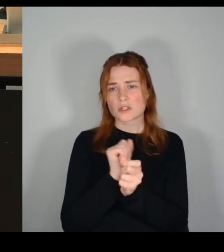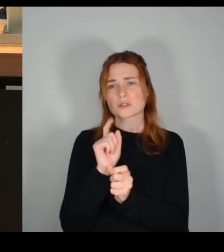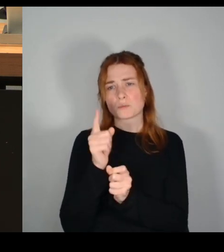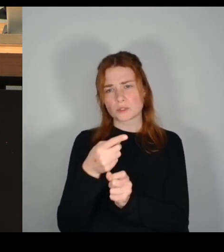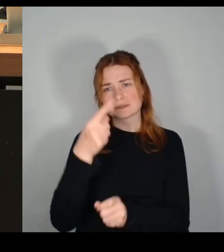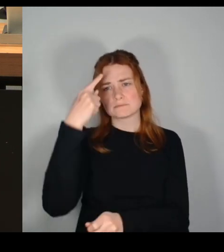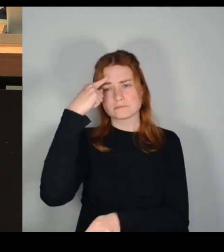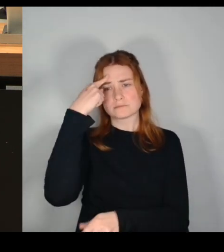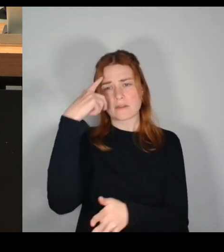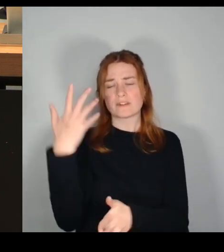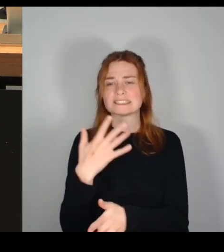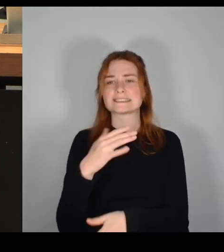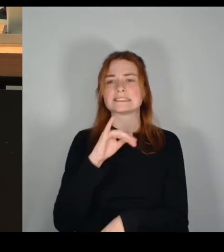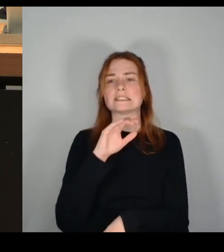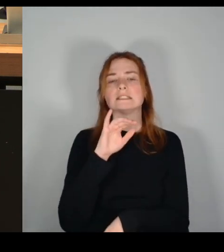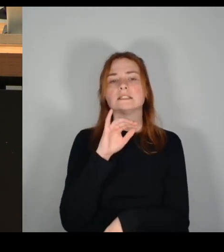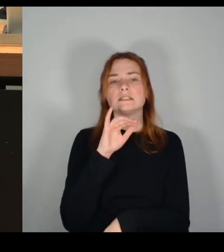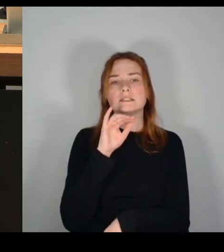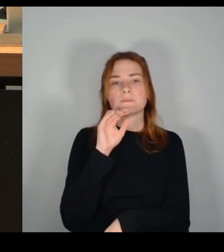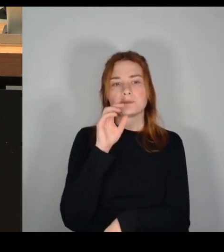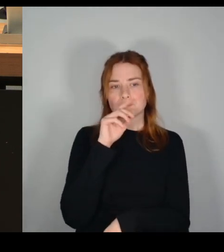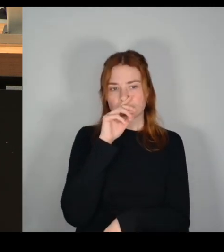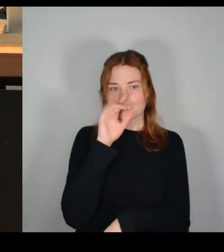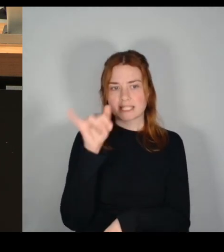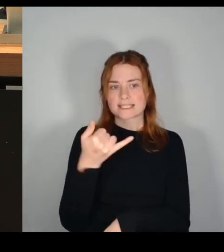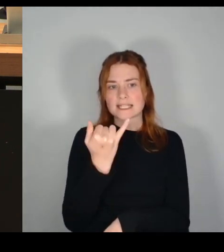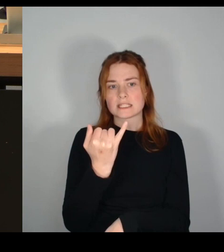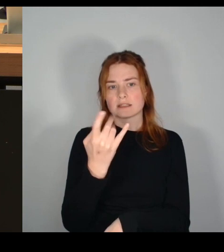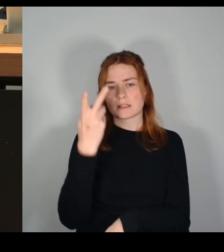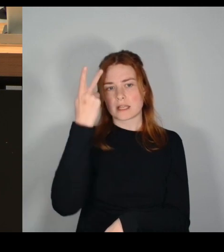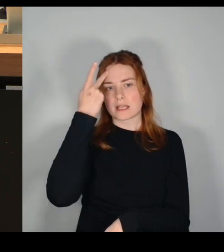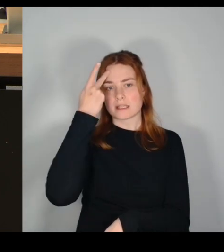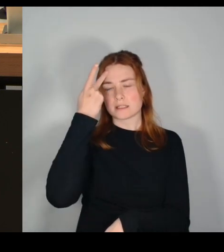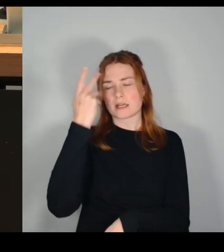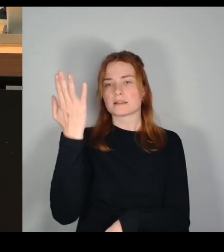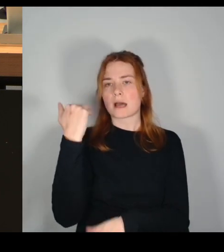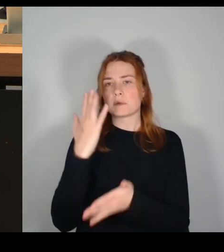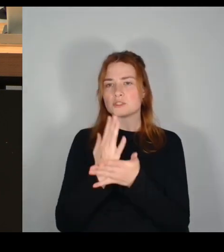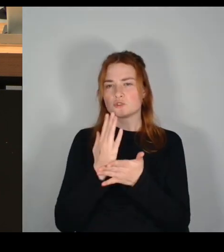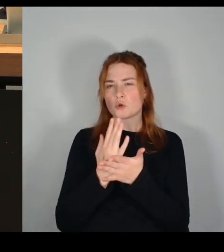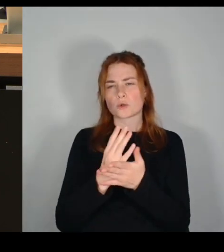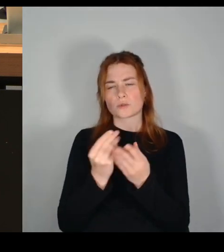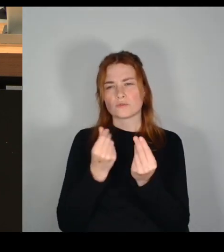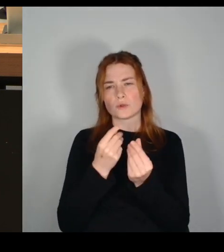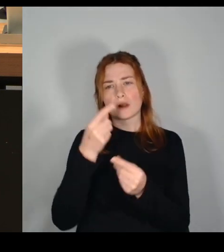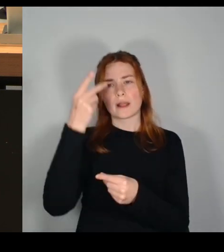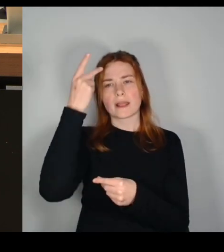Anteil genommen haben und denen Deutschland in vorbildlicher Weise in hoher Zahl Schutz gewährt haben.